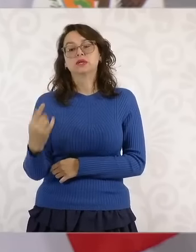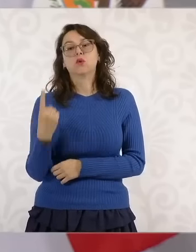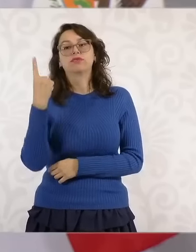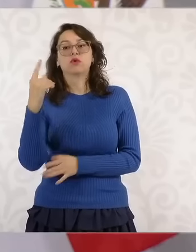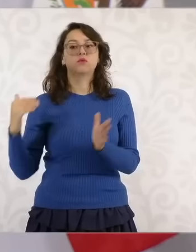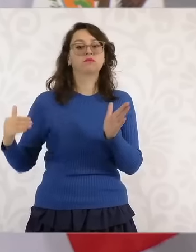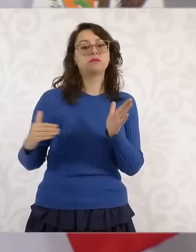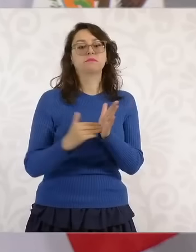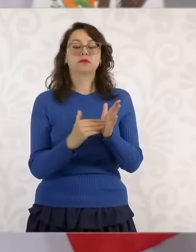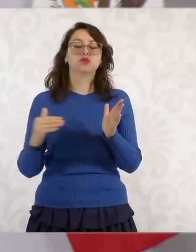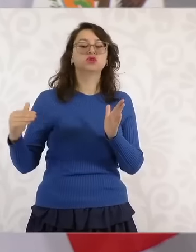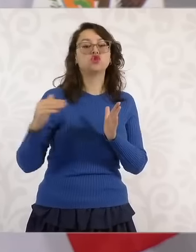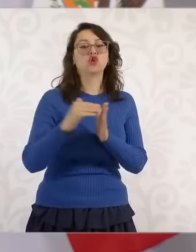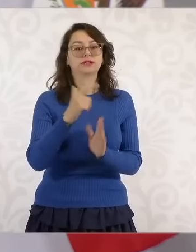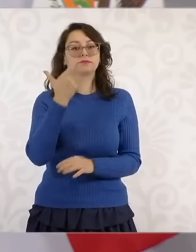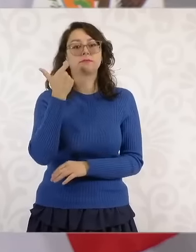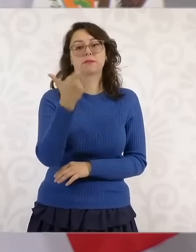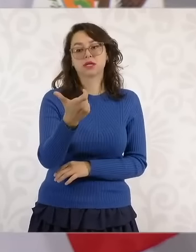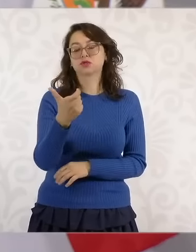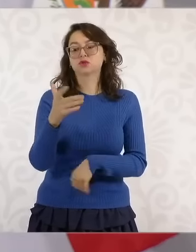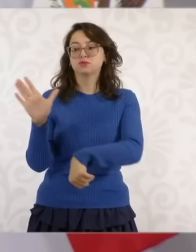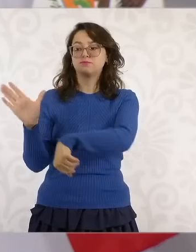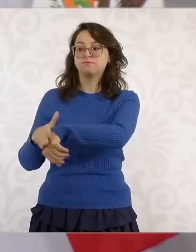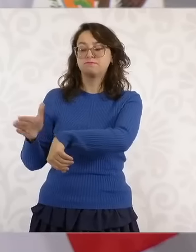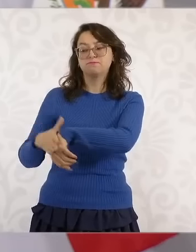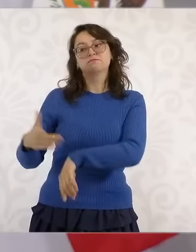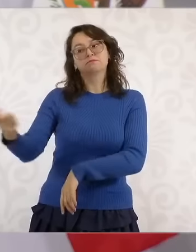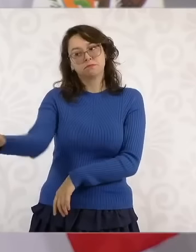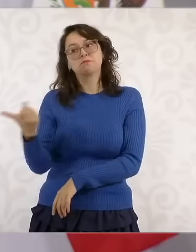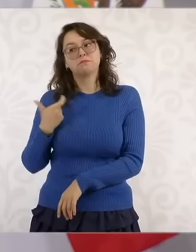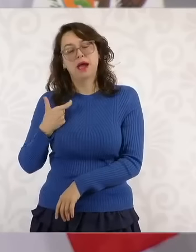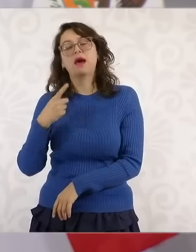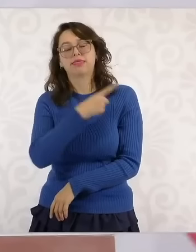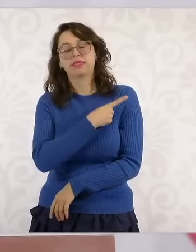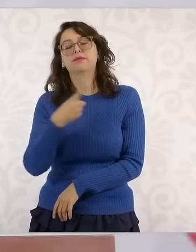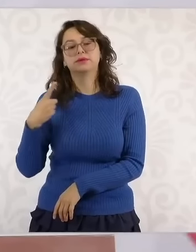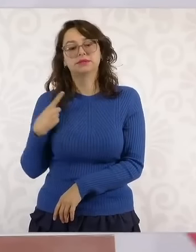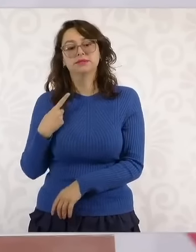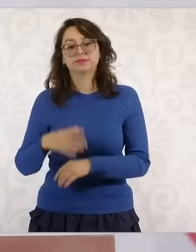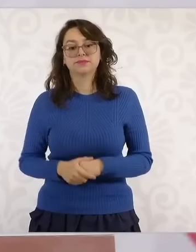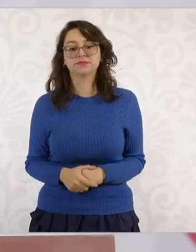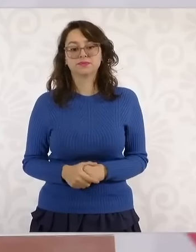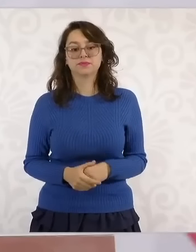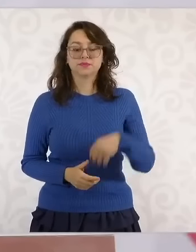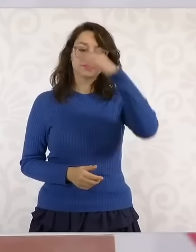pesos conforme al Código Fiscal de la Federación. En caso de intención de cubrir el adeudo,